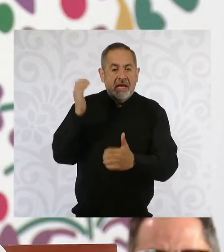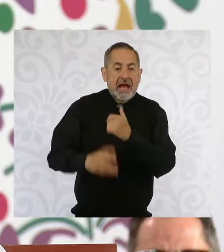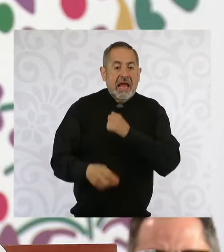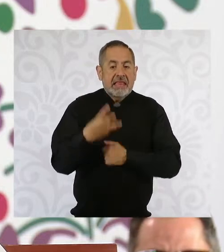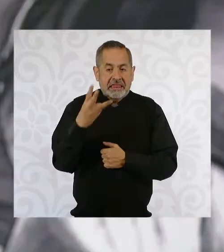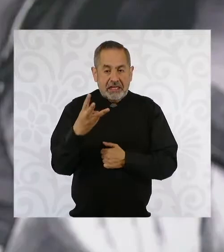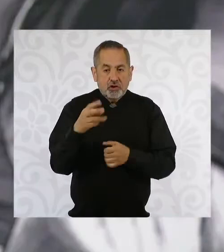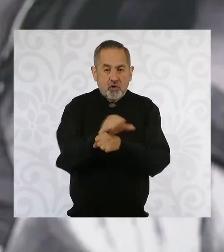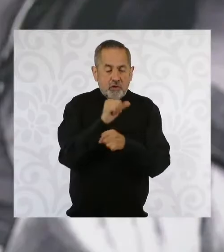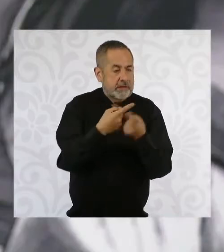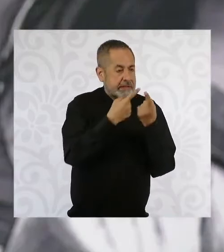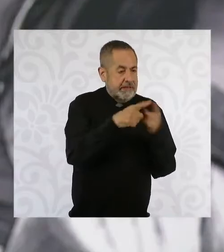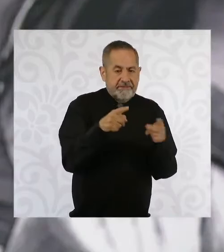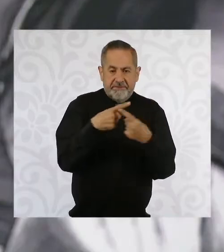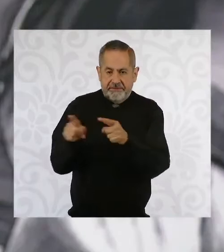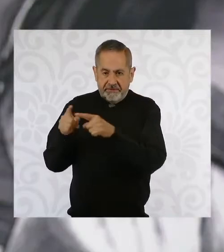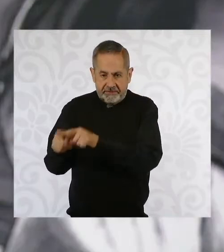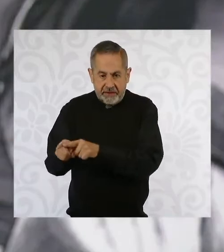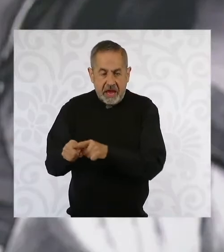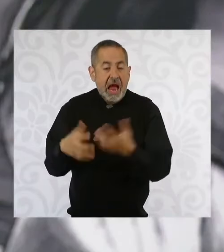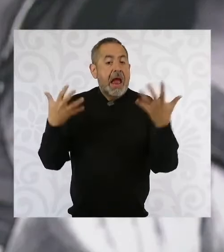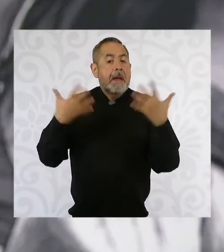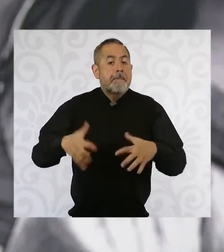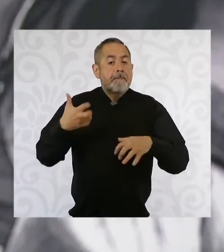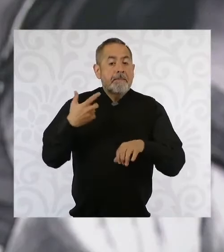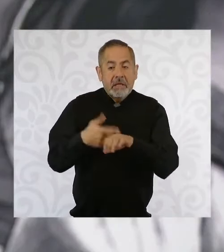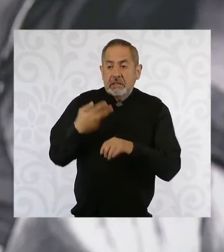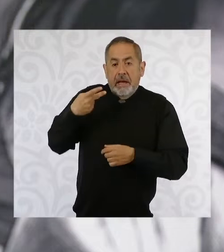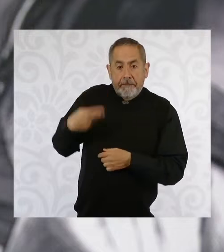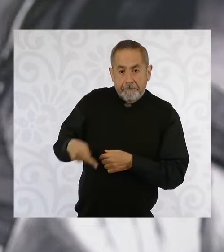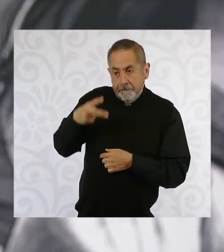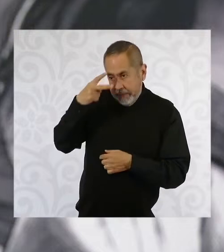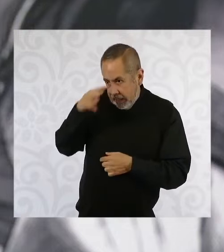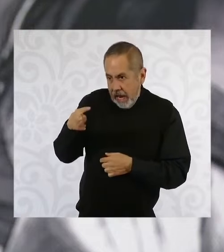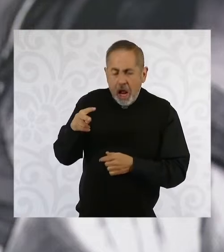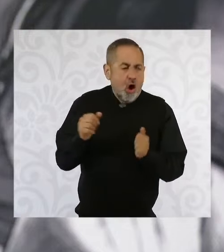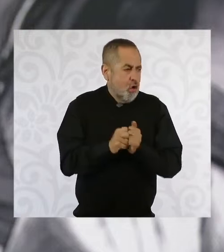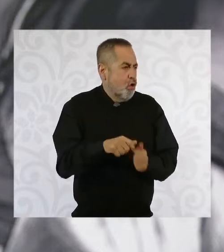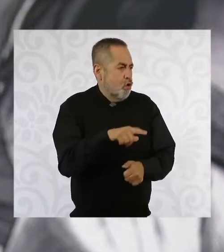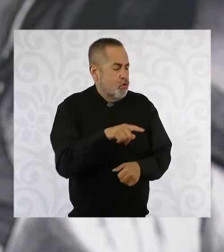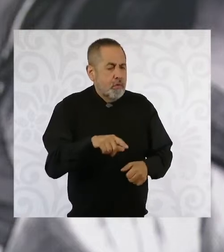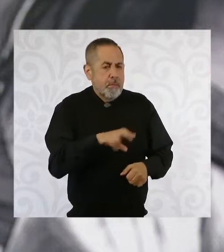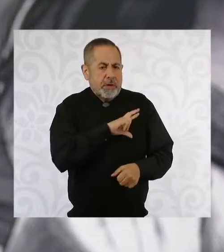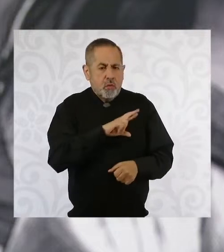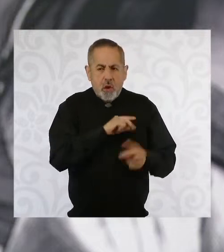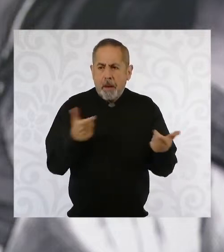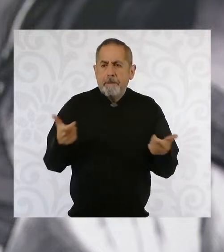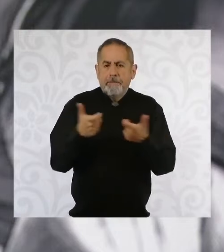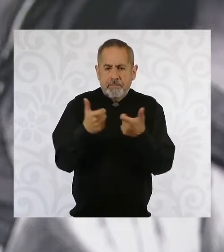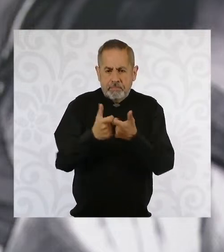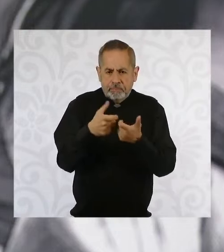una empresa con inversión pública y con inversión privada que sea viable económicamente y que tenga